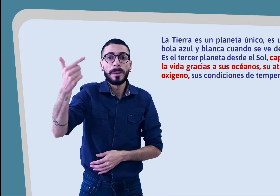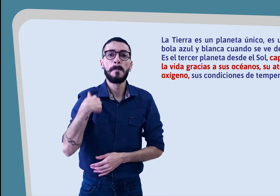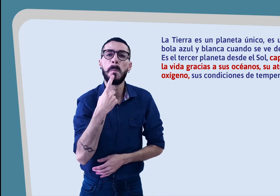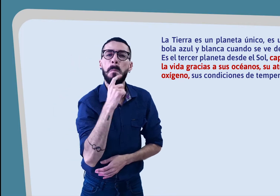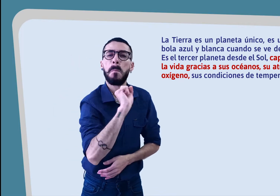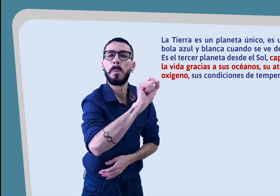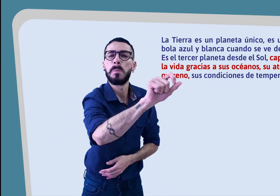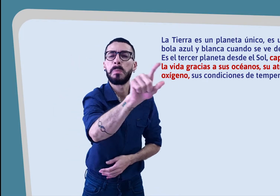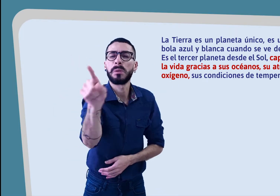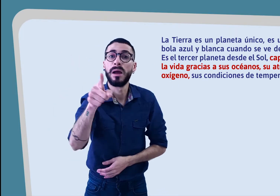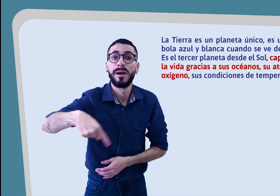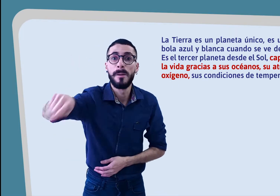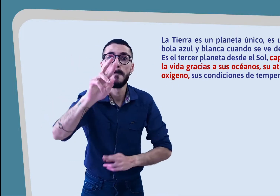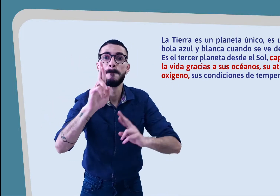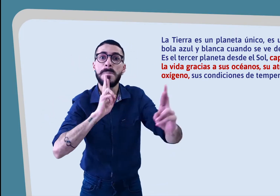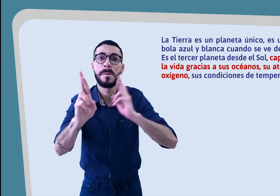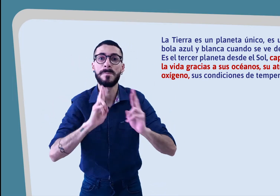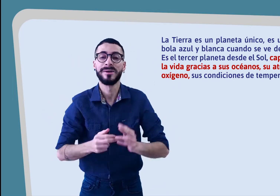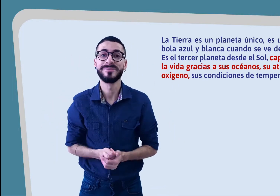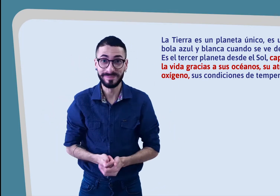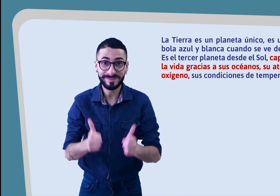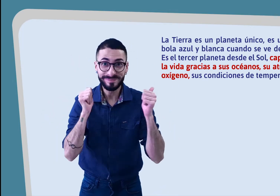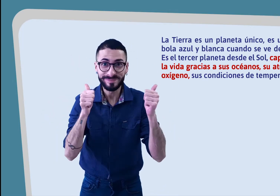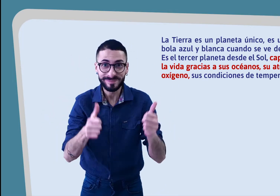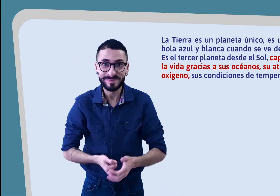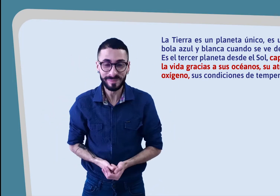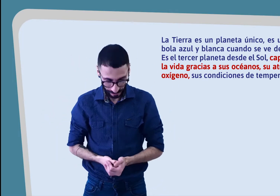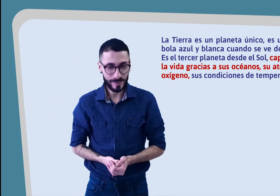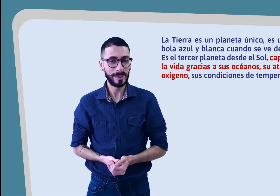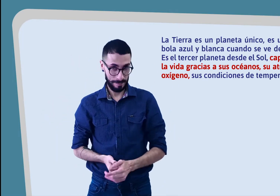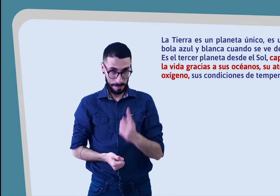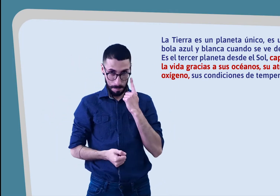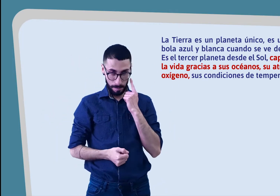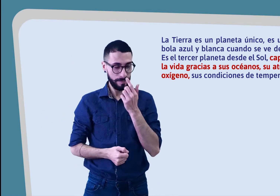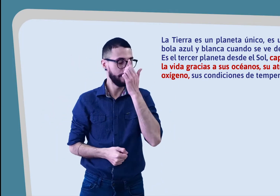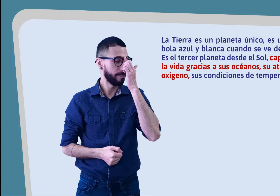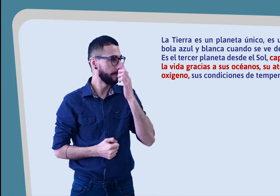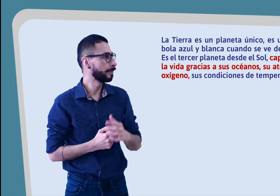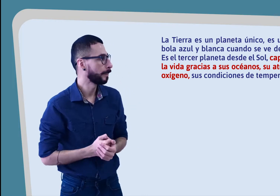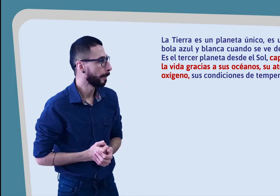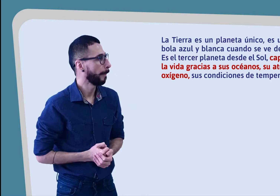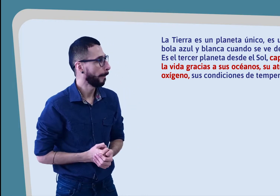Luego les haré unas preguntas al respecto. ¿De acuerdo? Bueno, aquí vamos, miren.